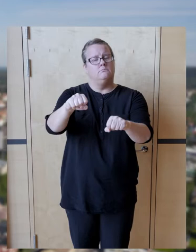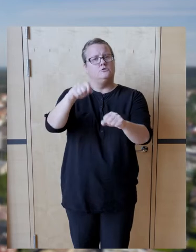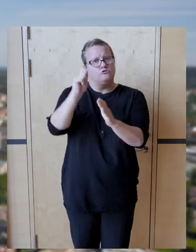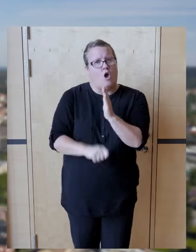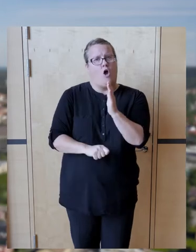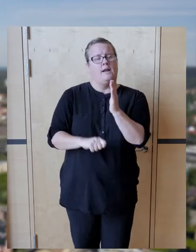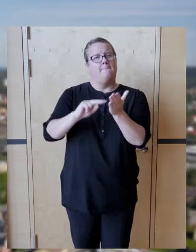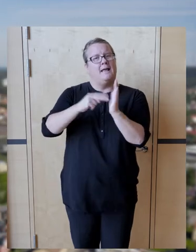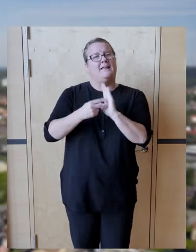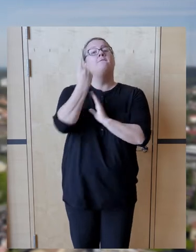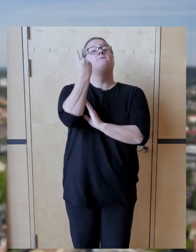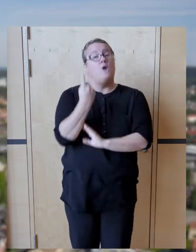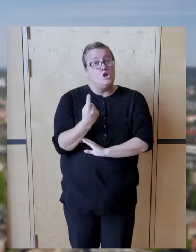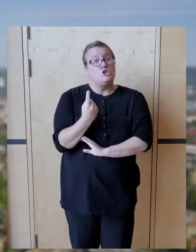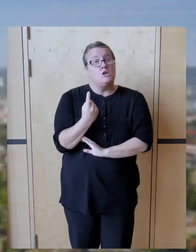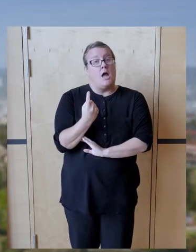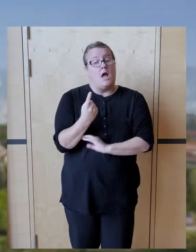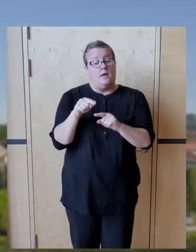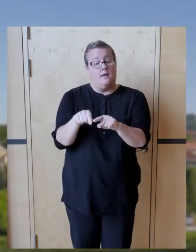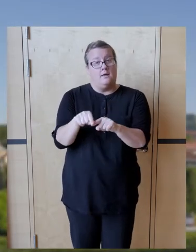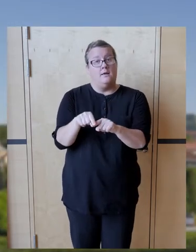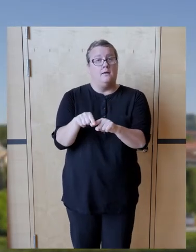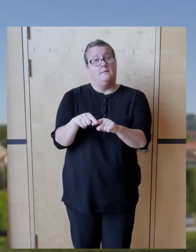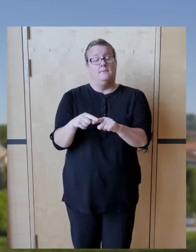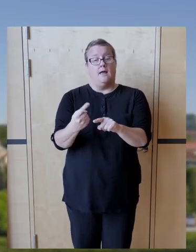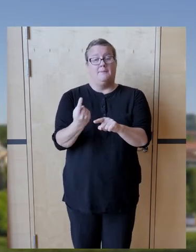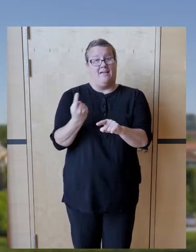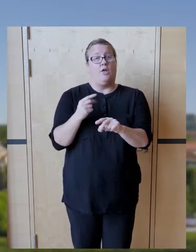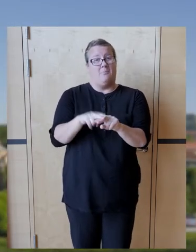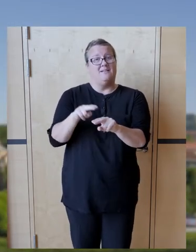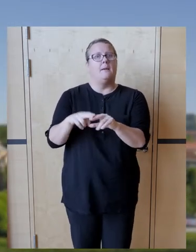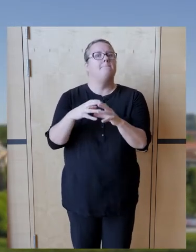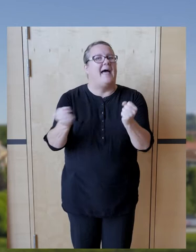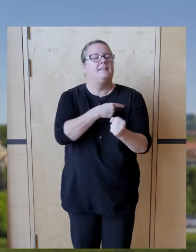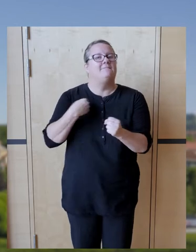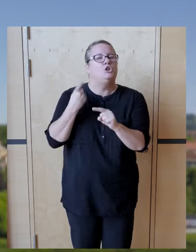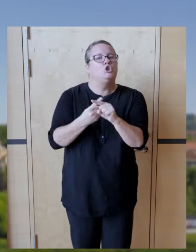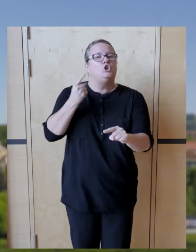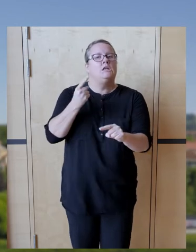Första delen utav de här platserna med Vi är tydliga med att det ska vara ett fullstort vård och